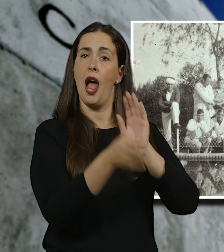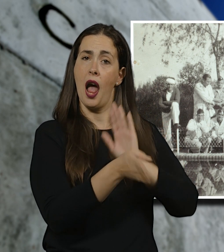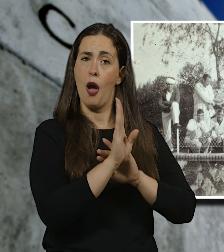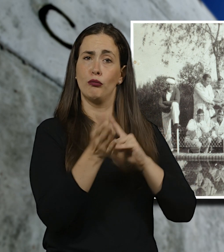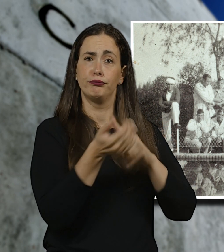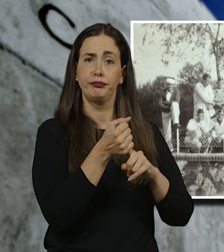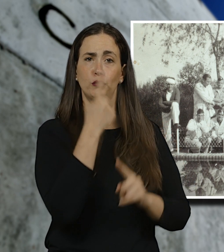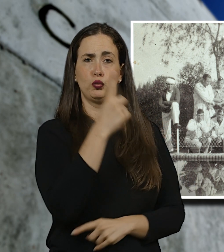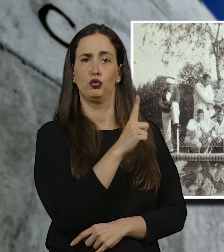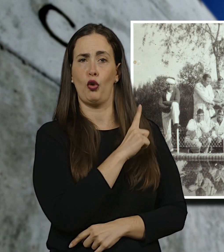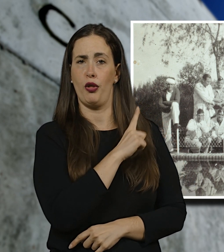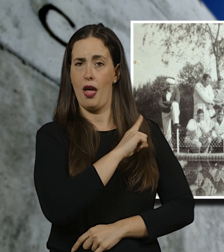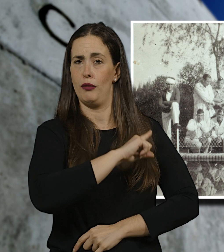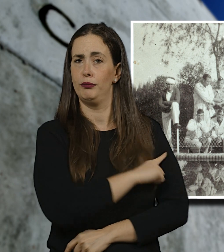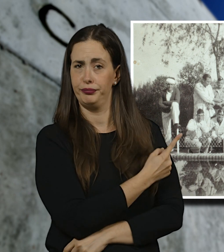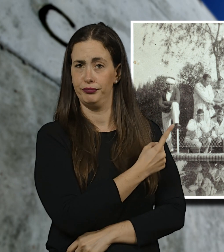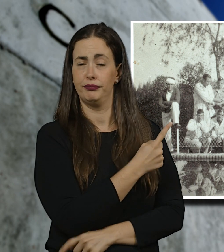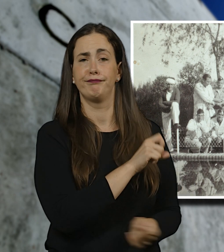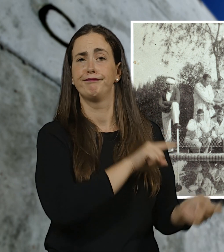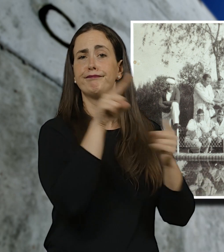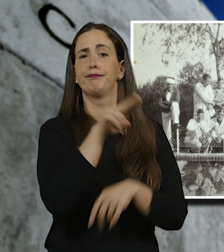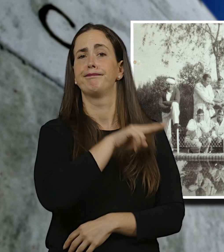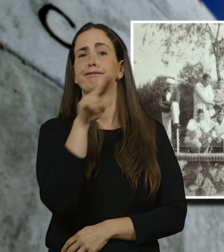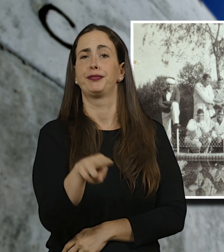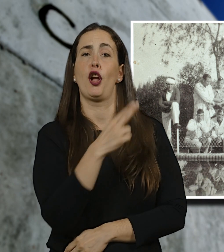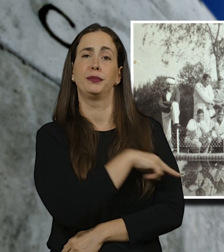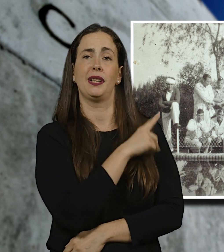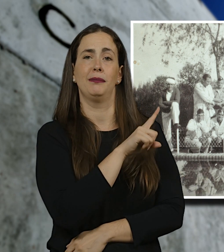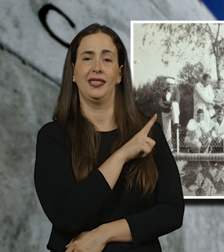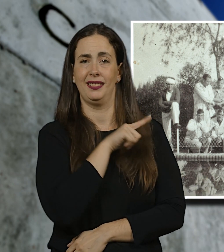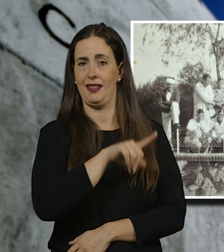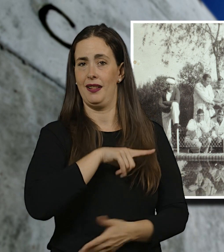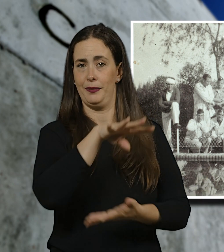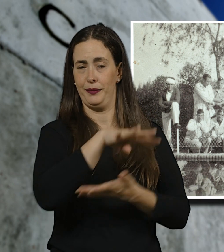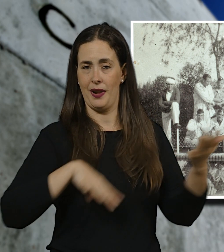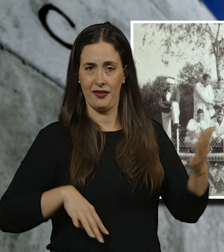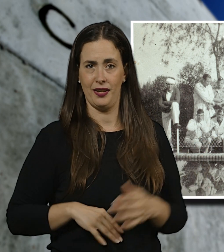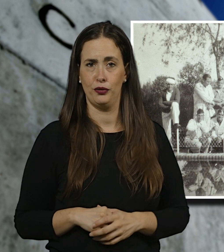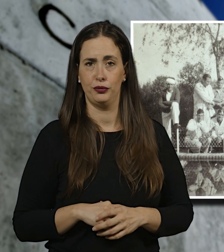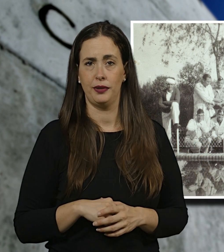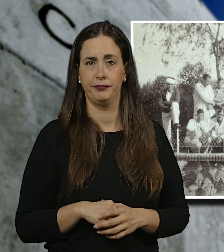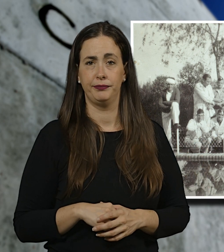que va ser traslladat a l’hospital militar de Barcelona.